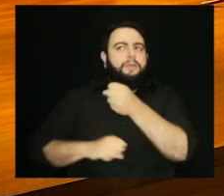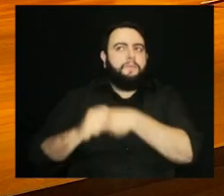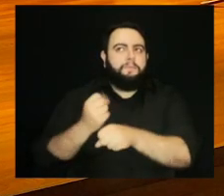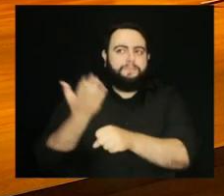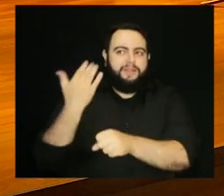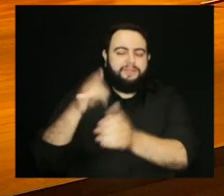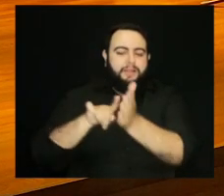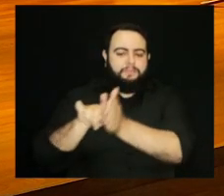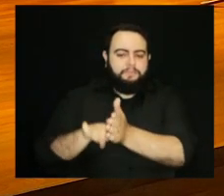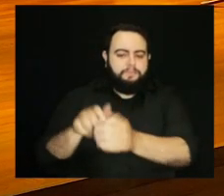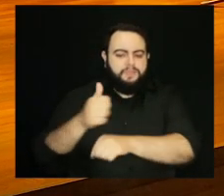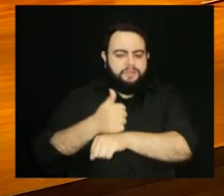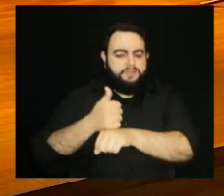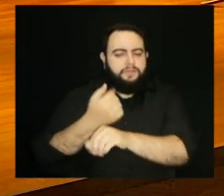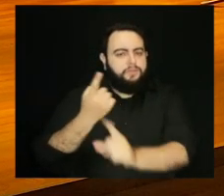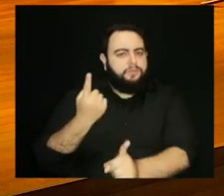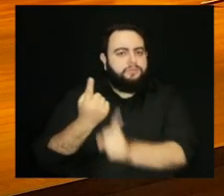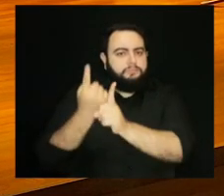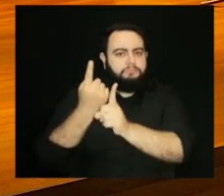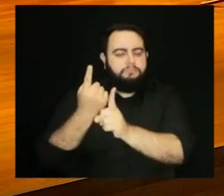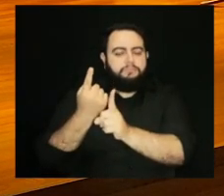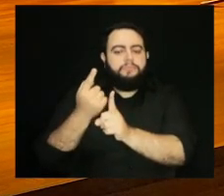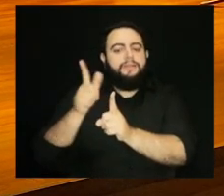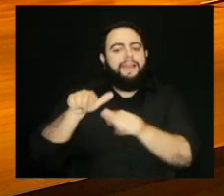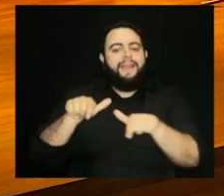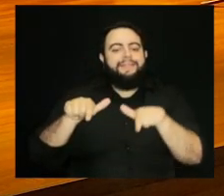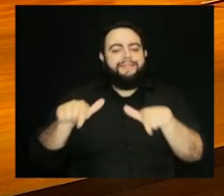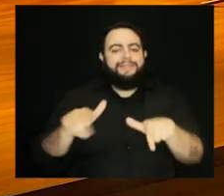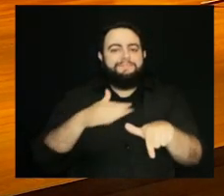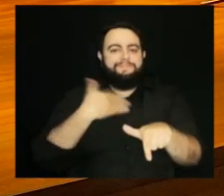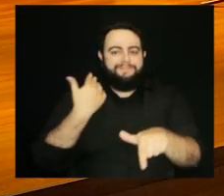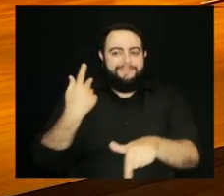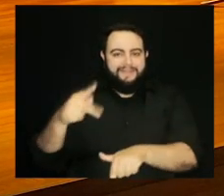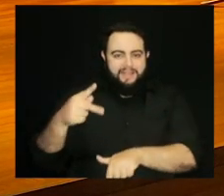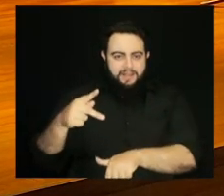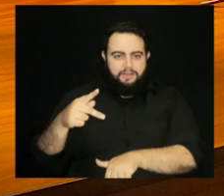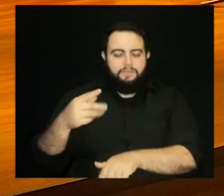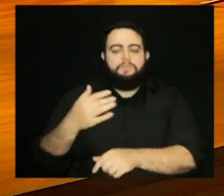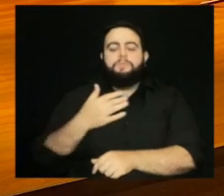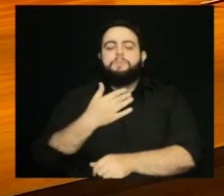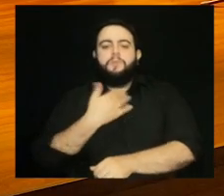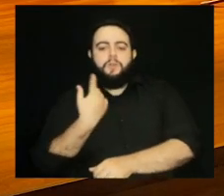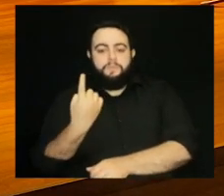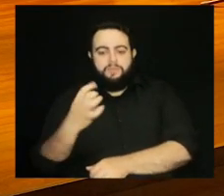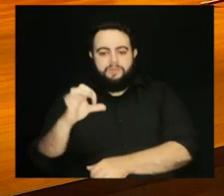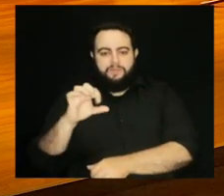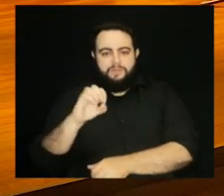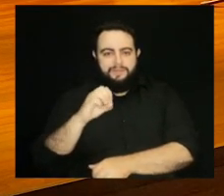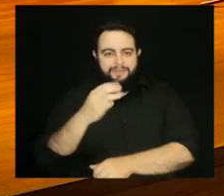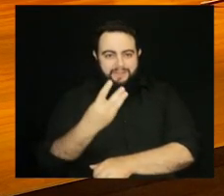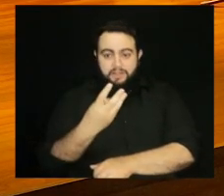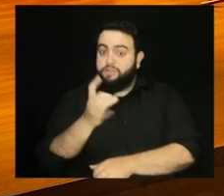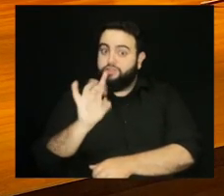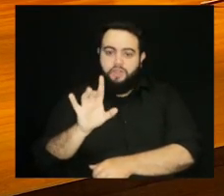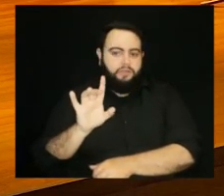Campos, achou o atestado de óbito dela, que foi em 1903. Mais do que isso não se sabe dessa mulher.